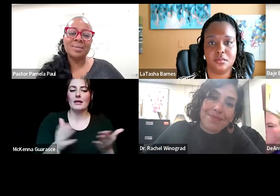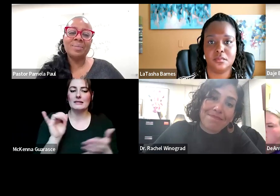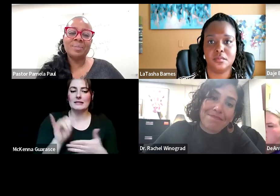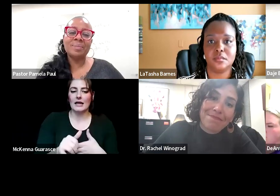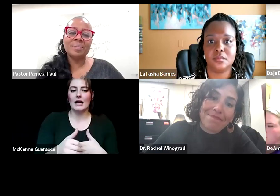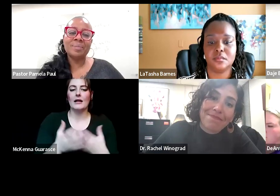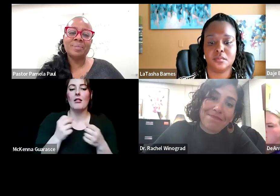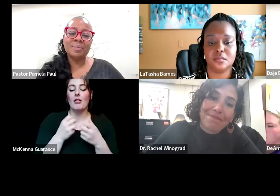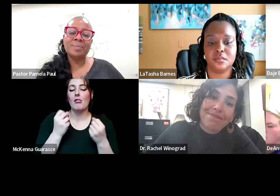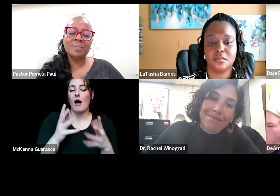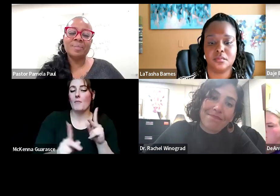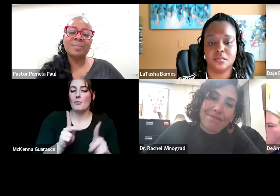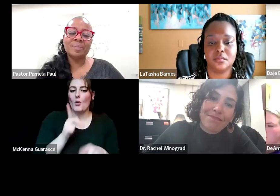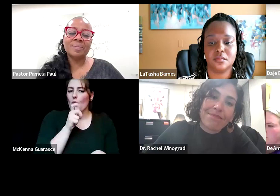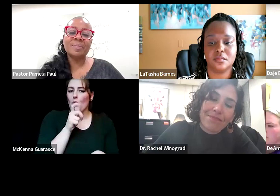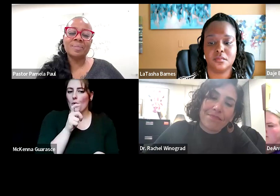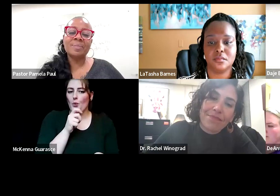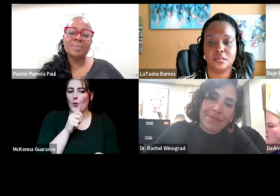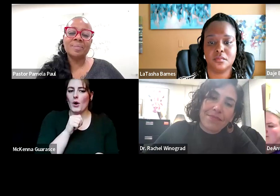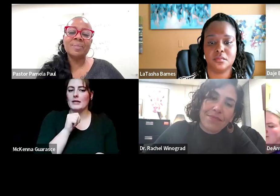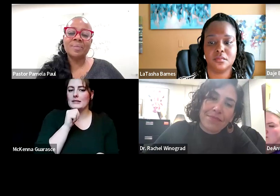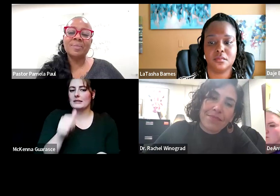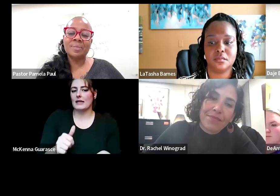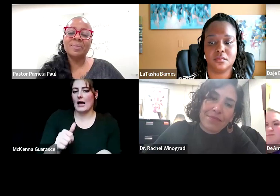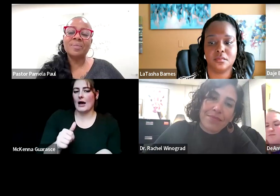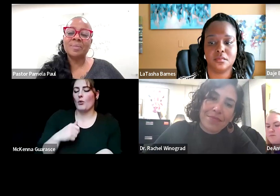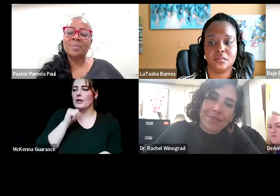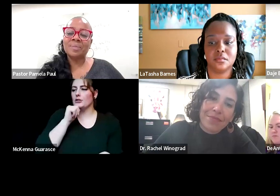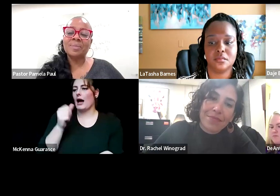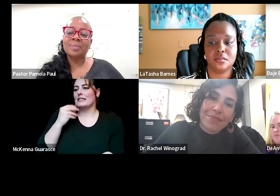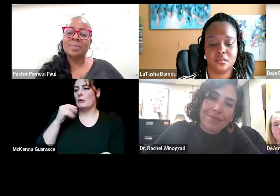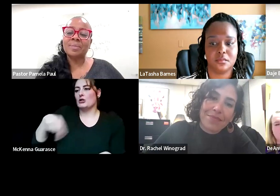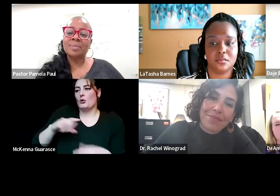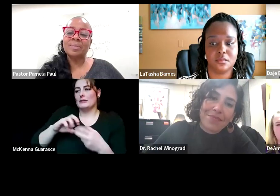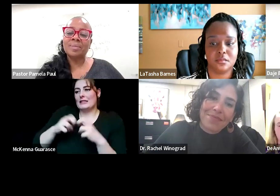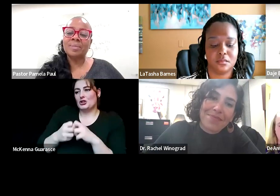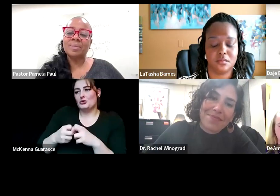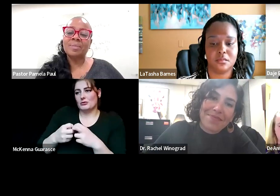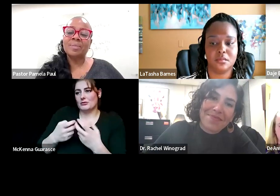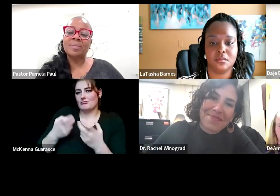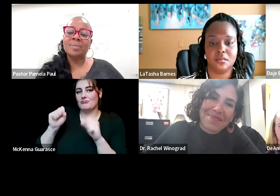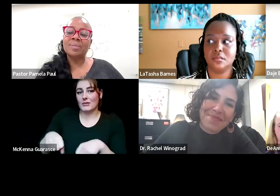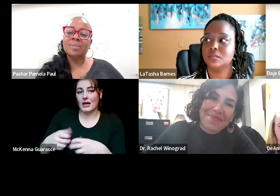y muchos que no han estado en esa situación no lo pueden hacer. Espero que eso responda a su pregunta.